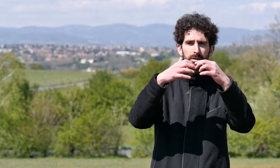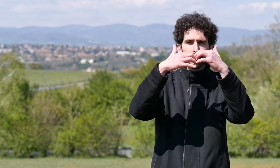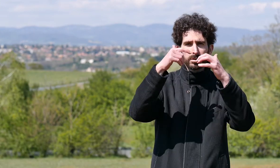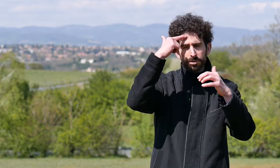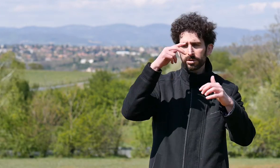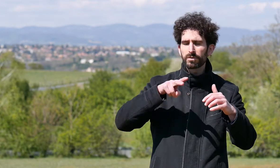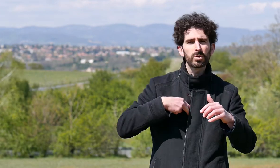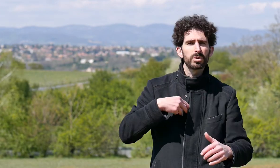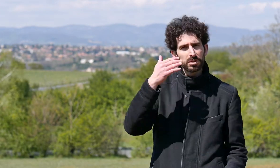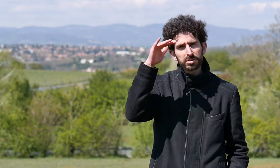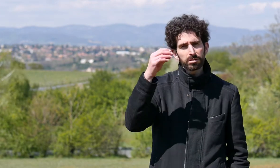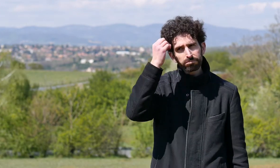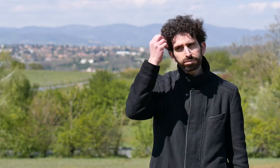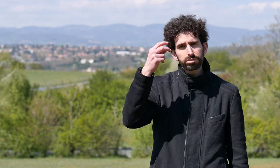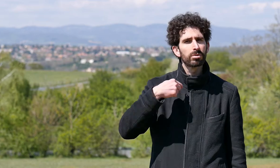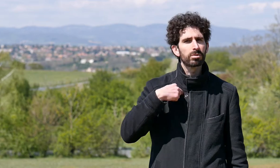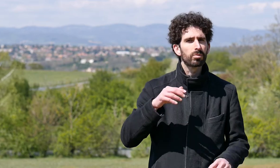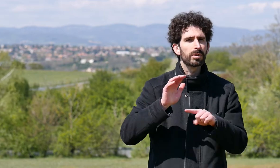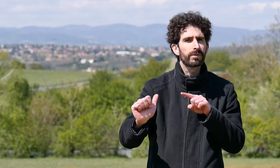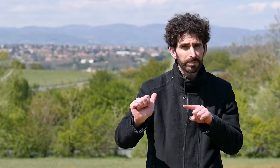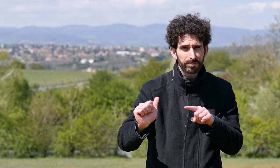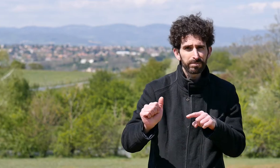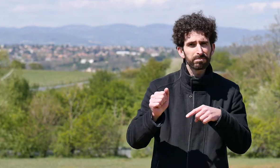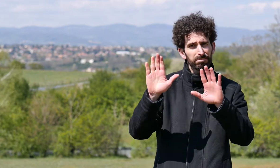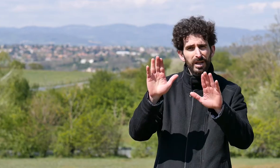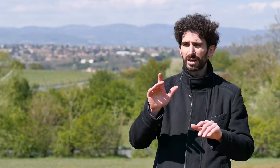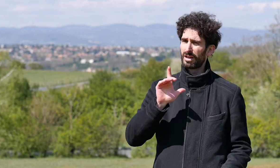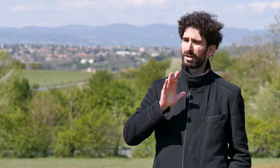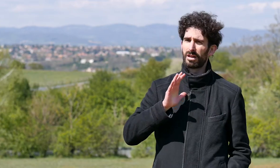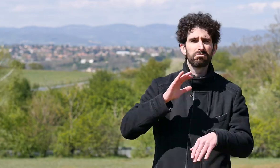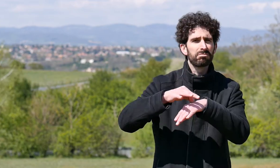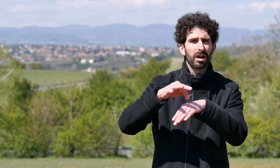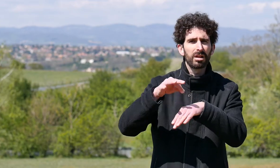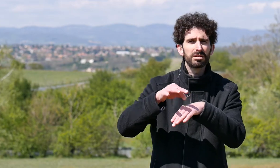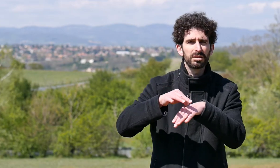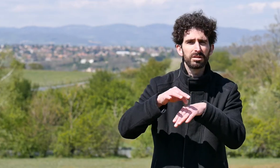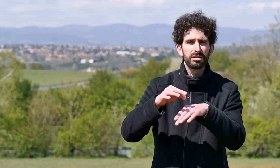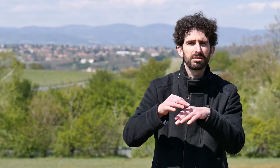Mon cerveau sait que c'est moi qui le fais. Mais il existe une maladie,